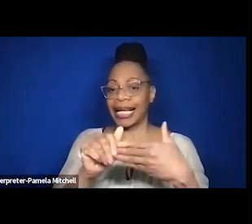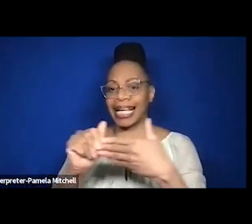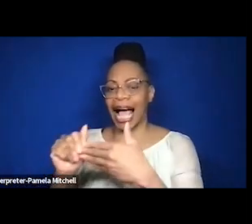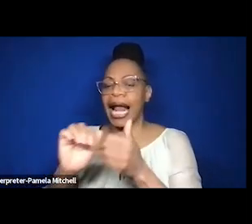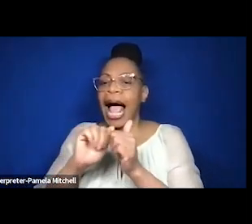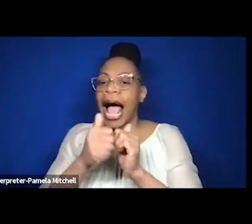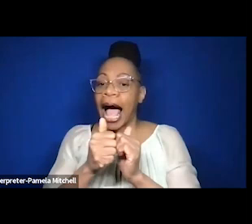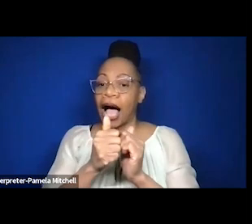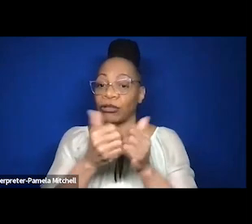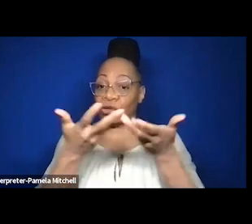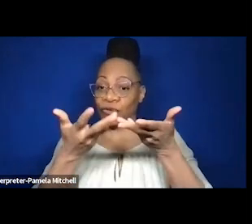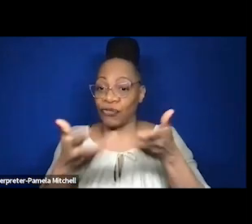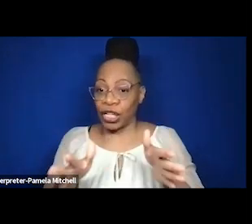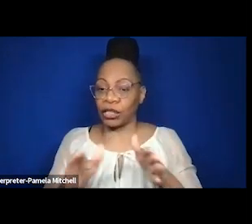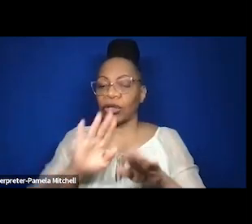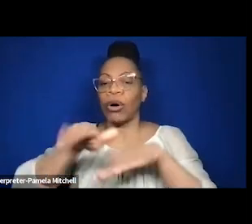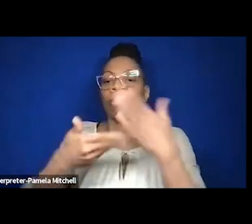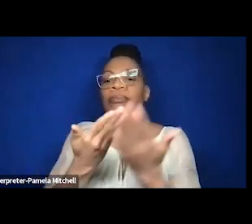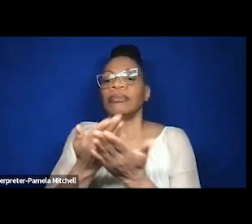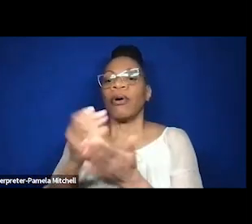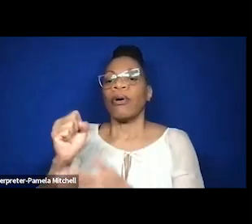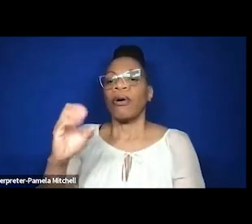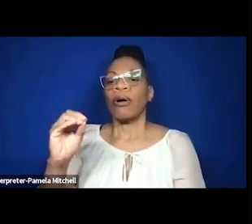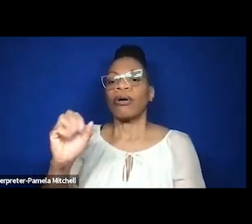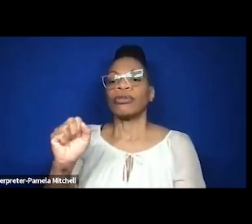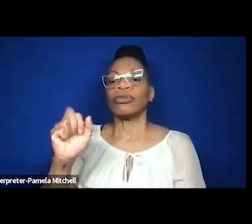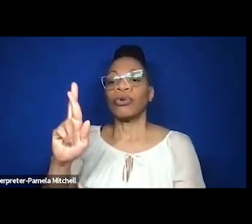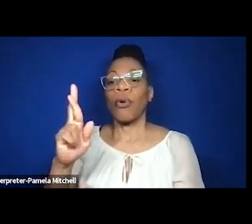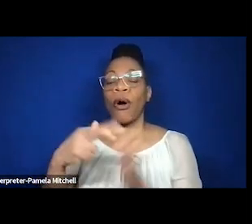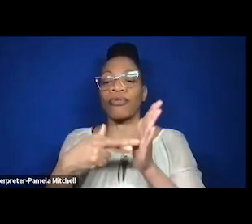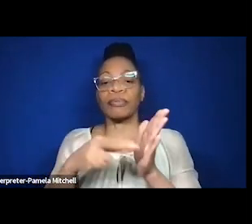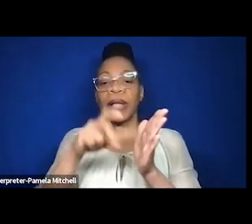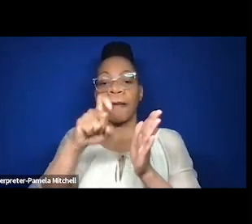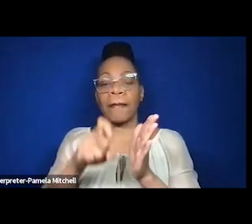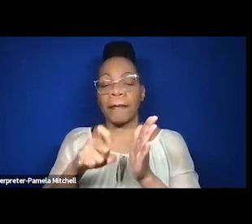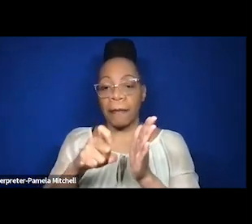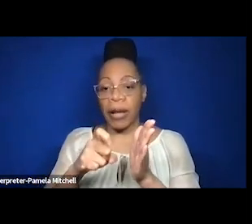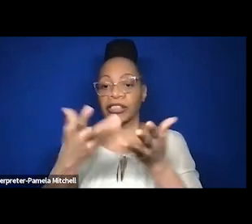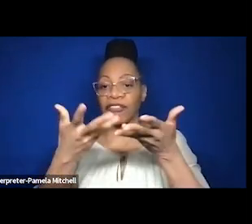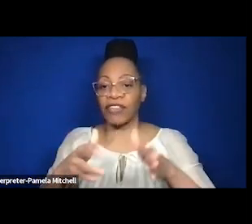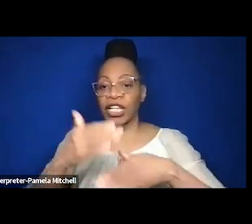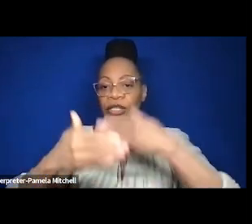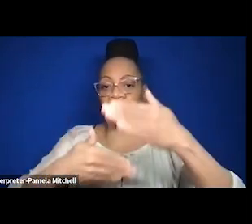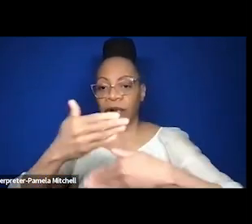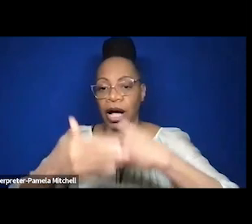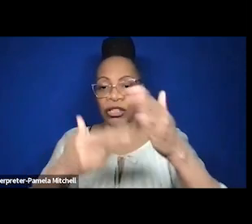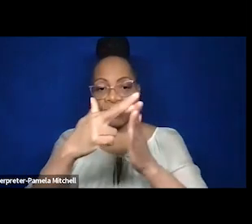Todos los representantes de SOAR deben pasar por este proceso y registrarse, obtener un número de identificación de representante.